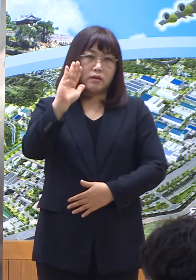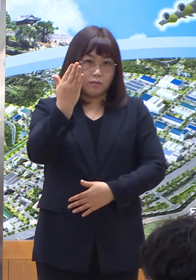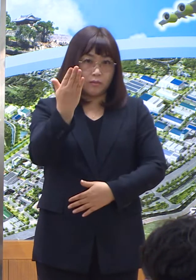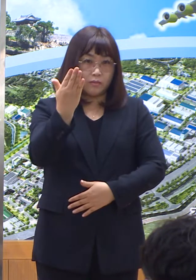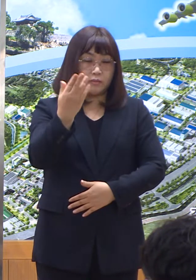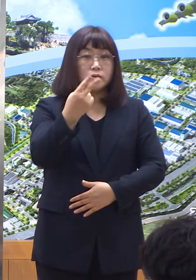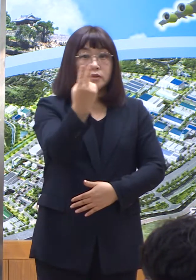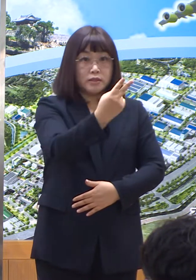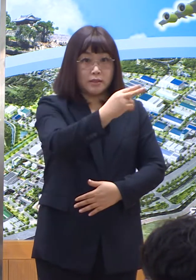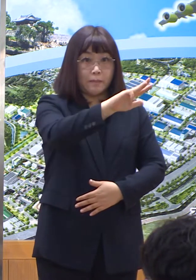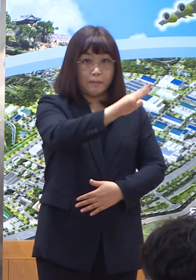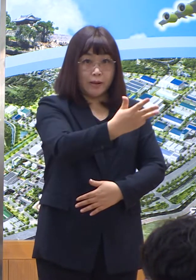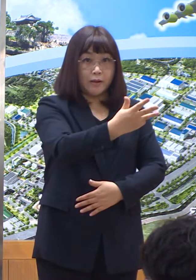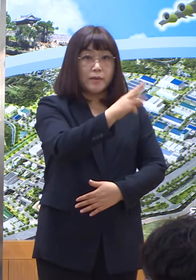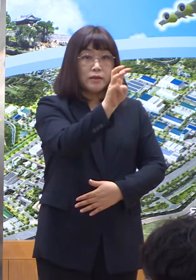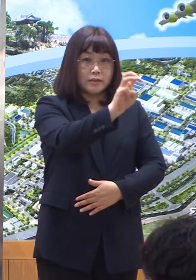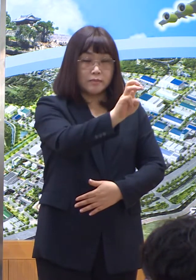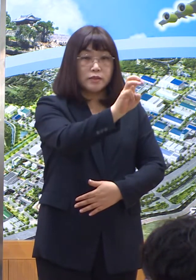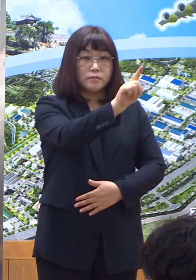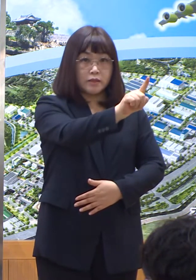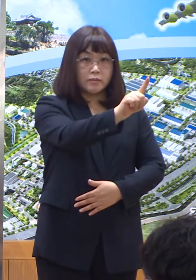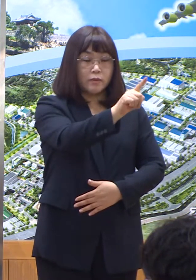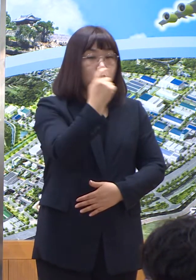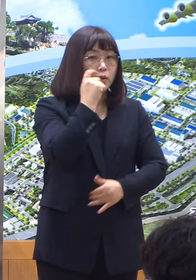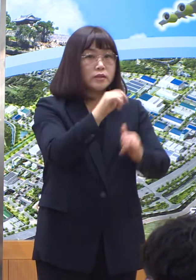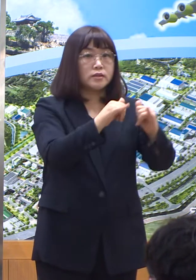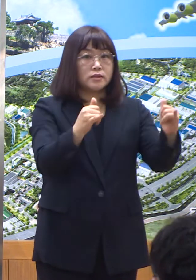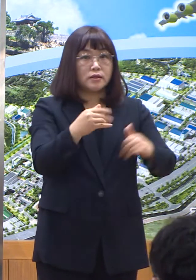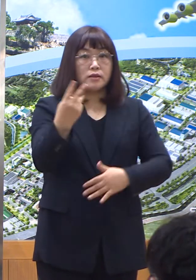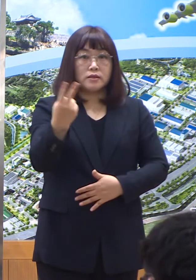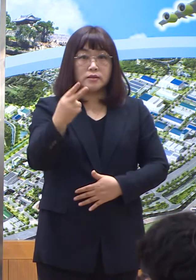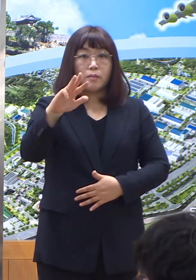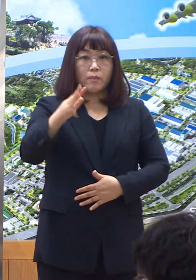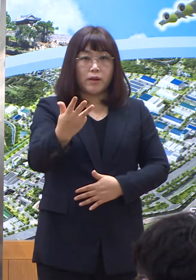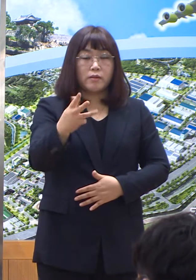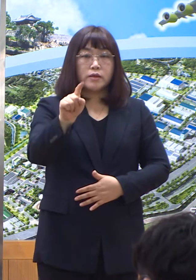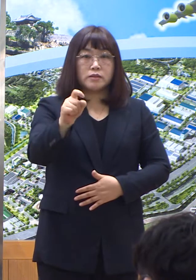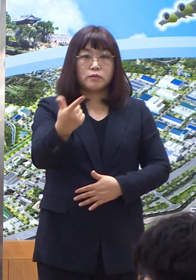진주 2008의 31번 붙인다는 2816